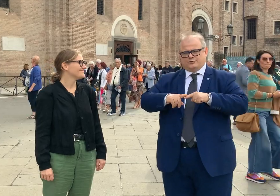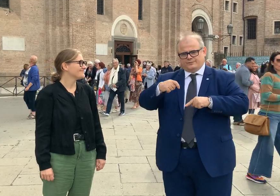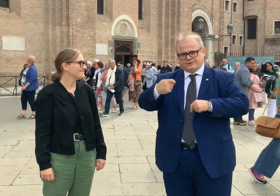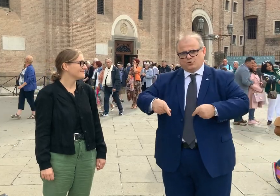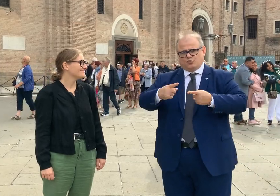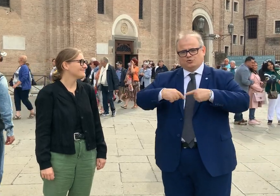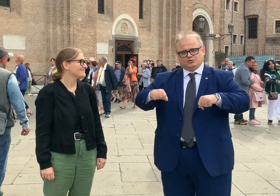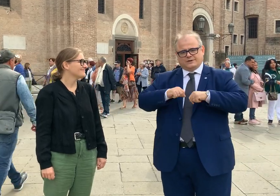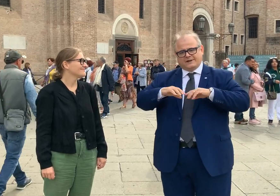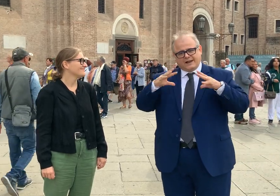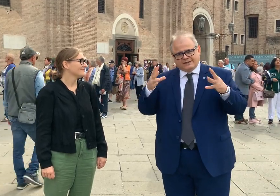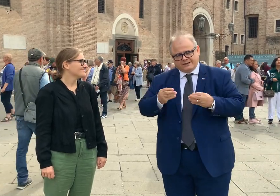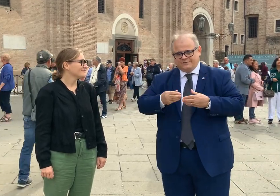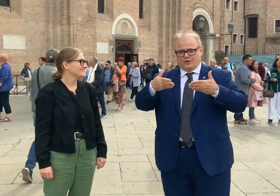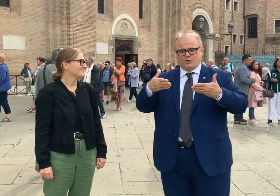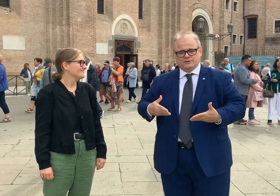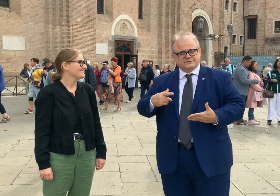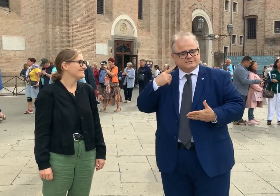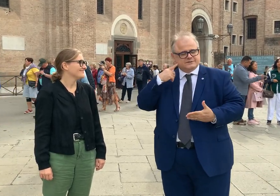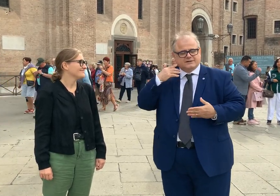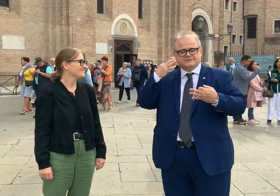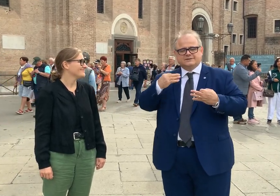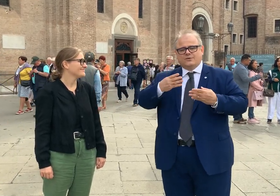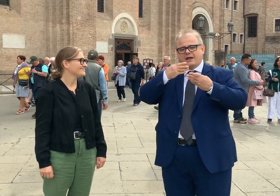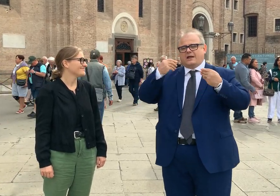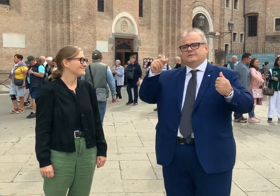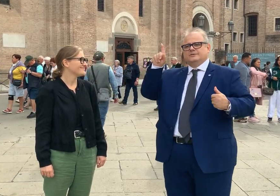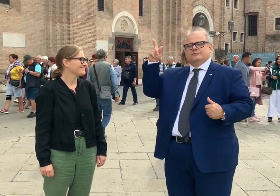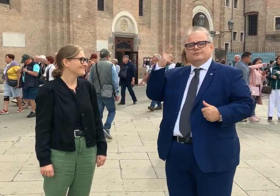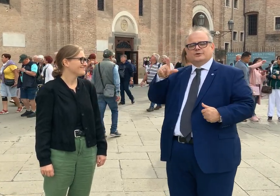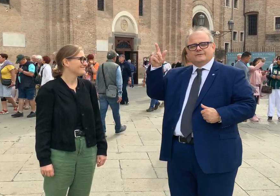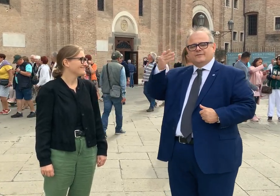il Presidente Nazionale e l'intero Consiglio Direttivo. In questo luogo vive fortemente l'esempio e il ricordo di Magarotto,